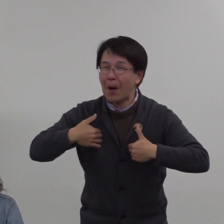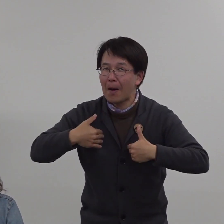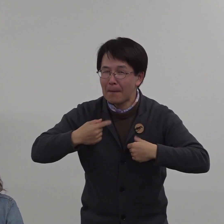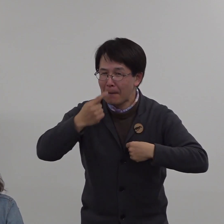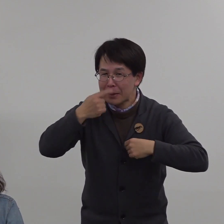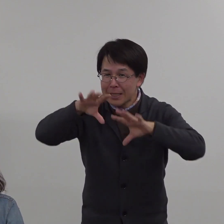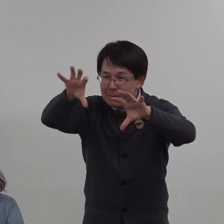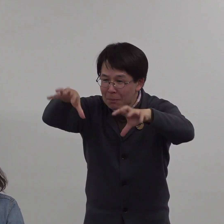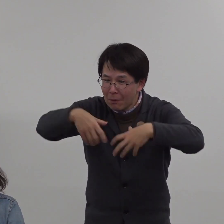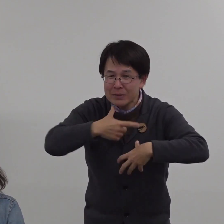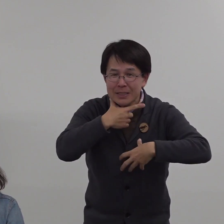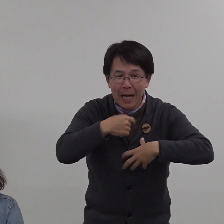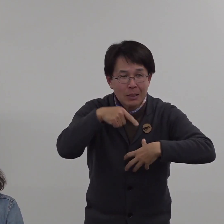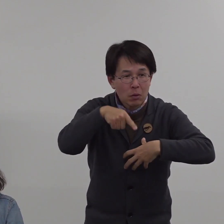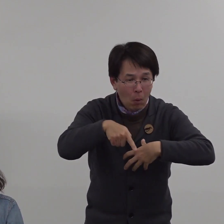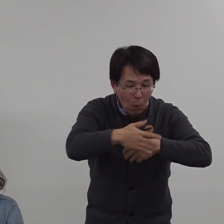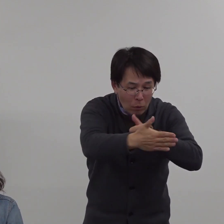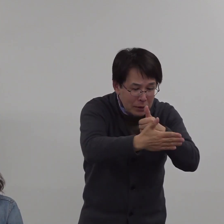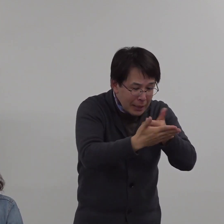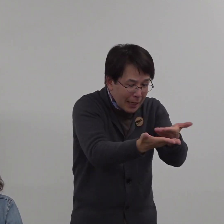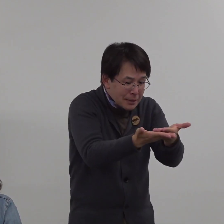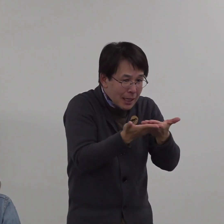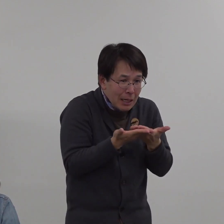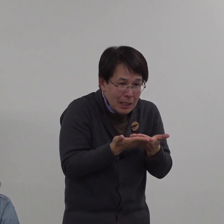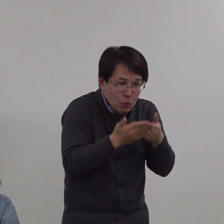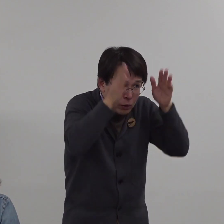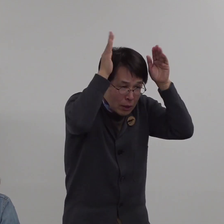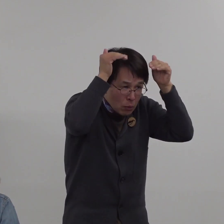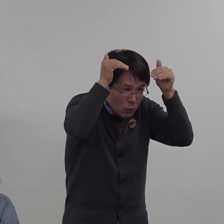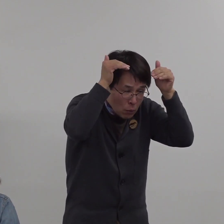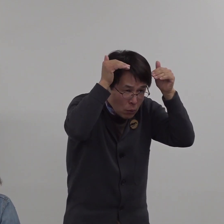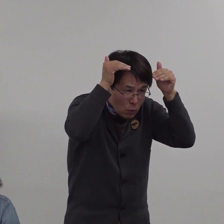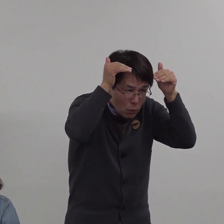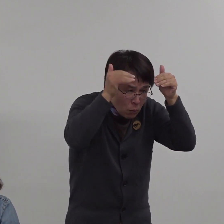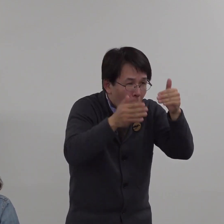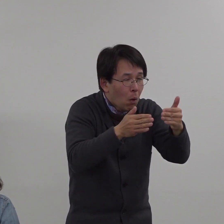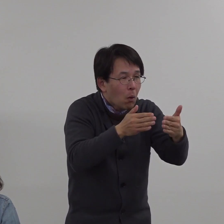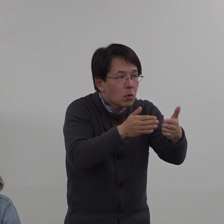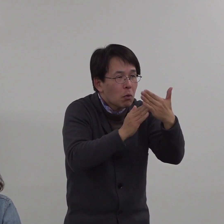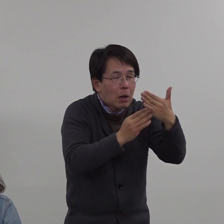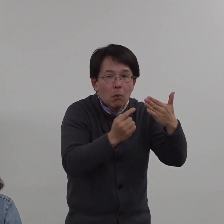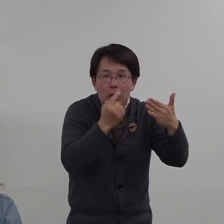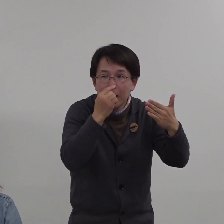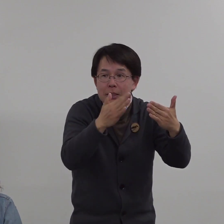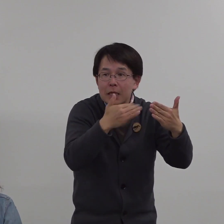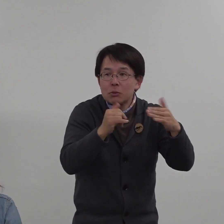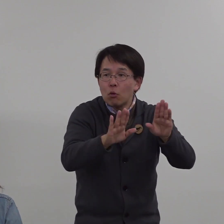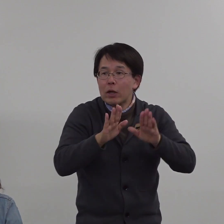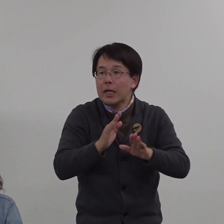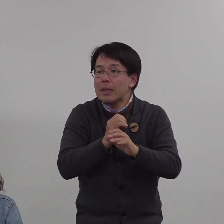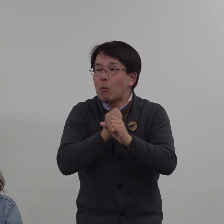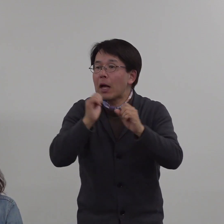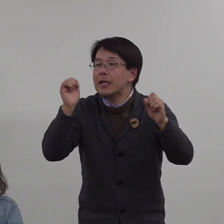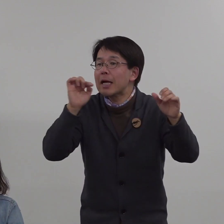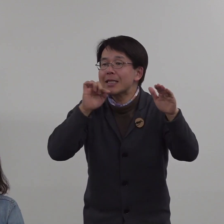そのお手伝いをしている補助犬を断るということは 私達を断る社会なんだということになってしまいますので